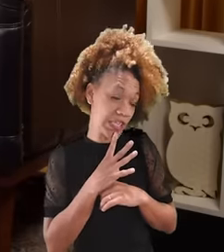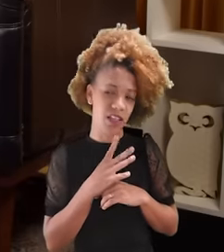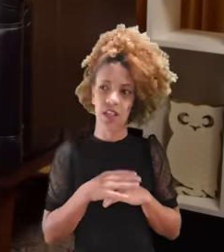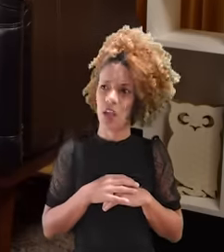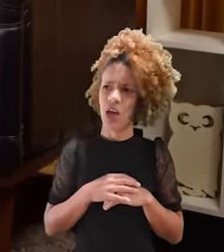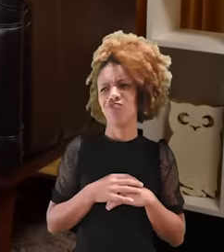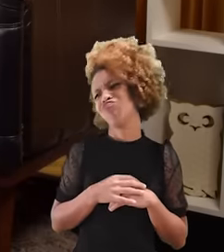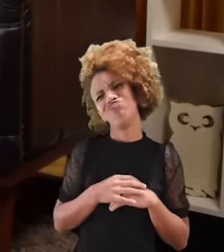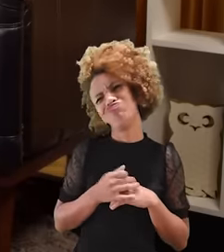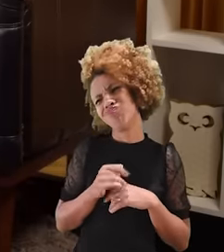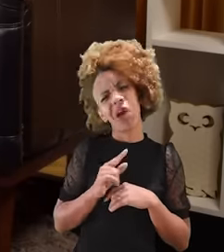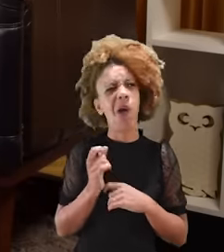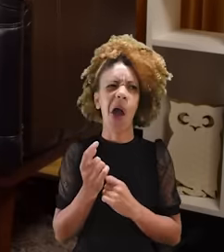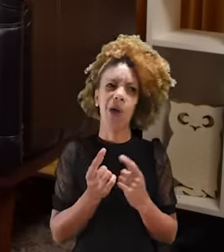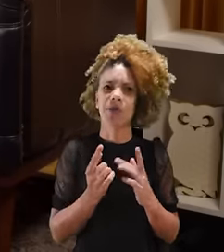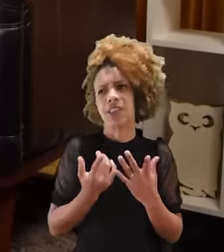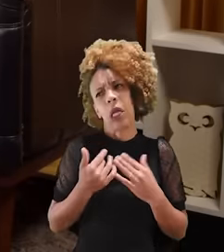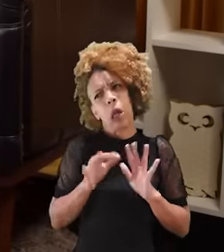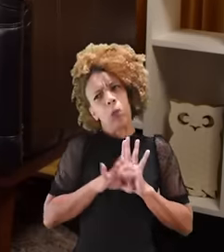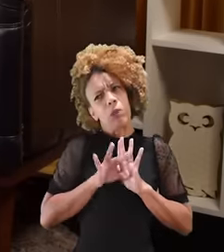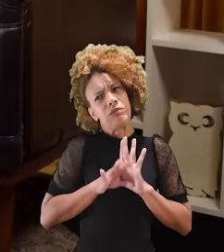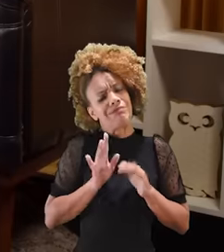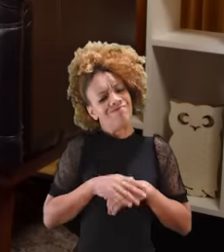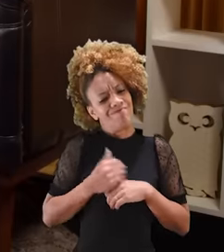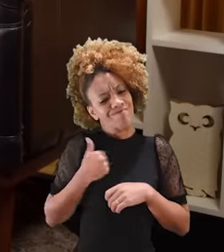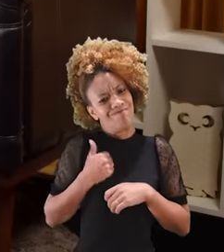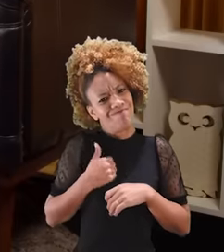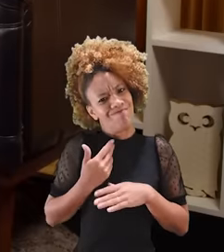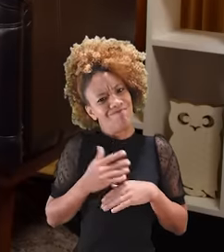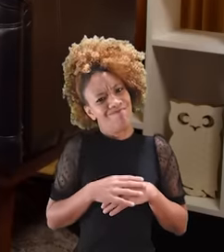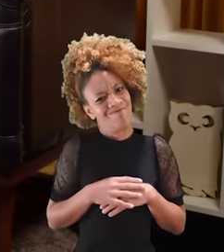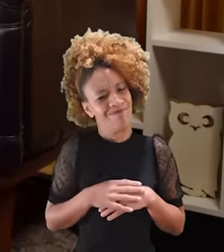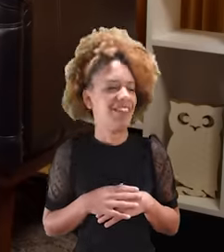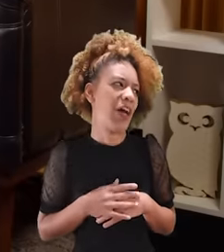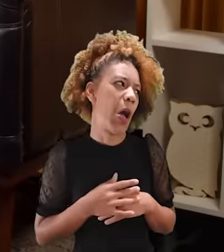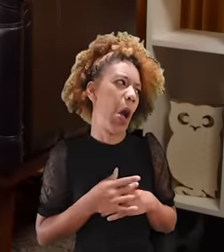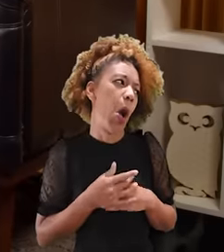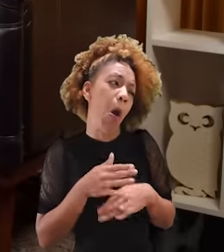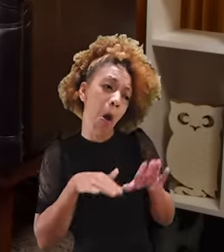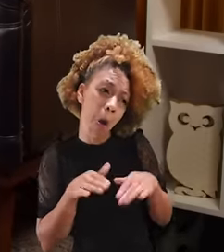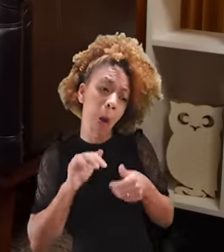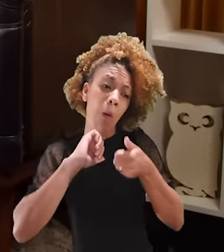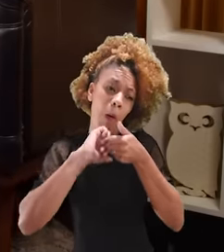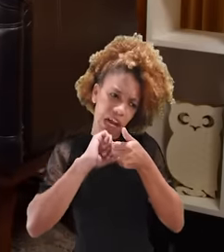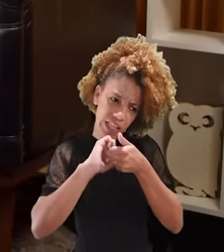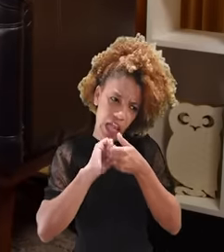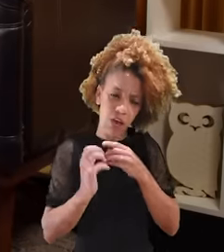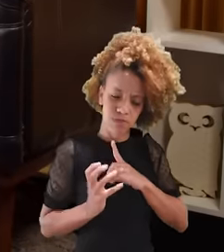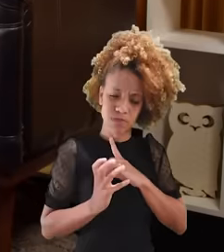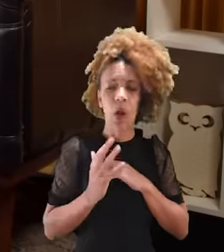não vamos vamos botar em quantitativo que não pega bem PR mais de conhece qualitativamente BOL e você